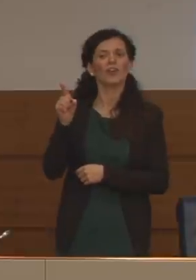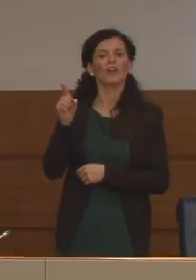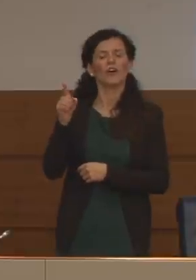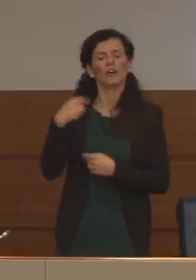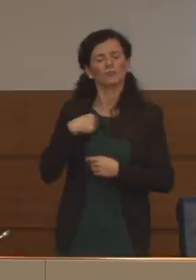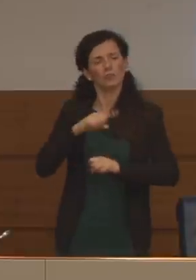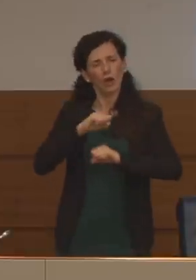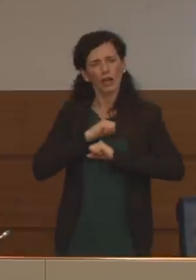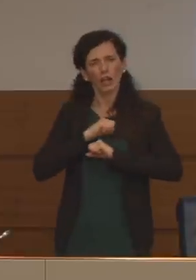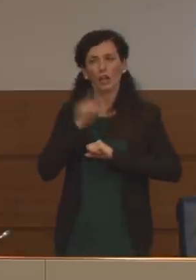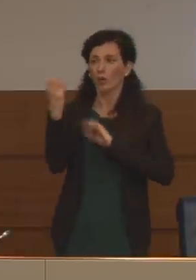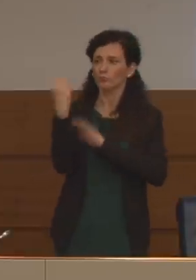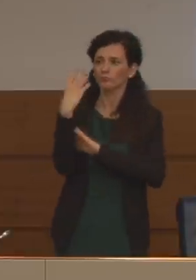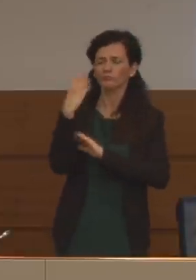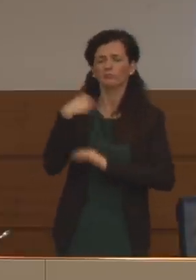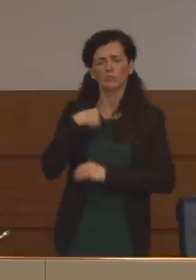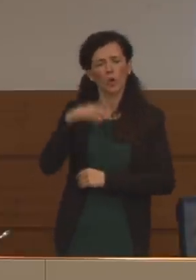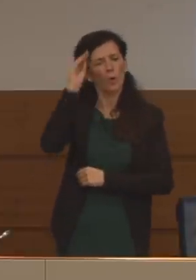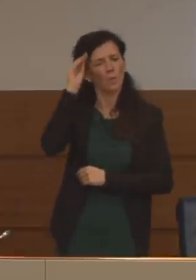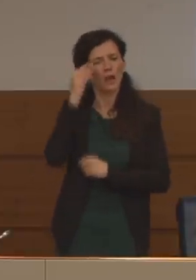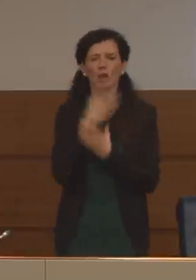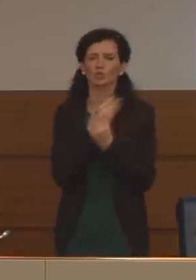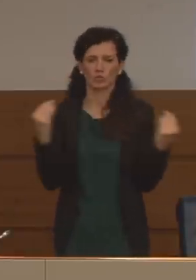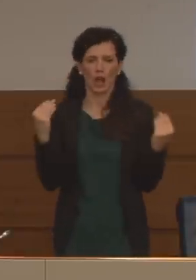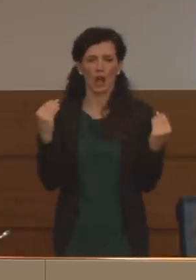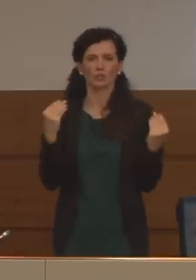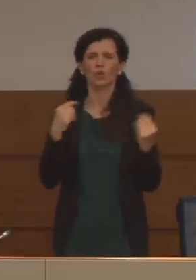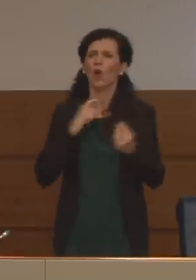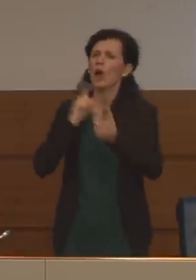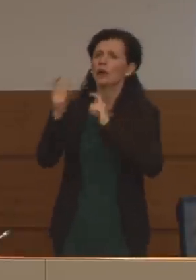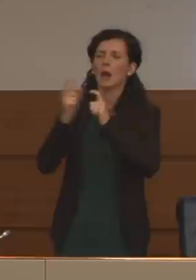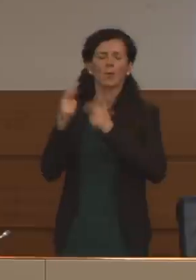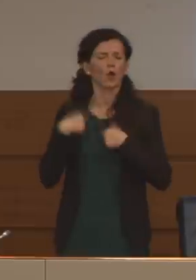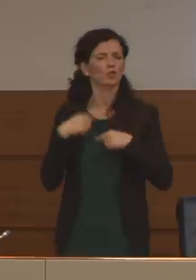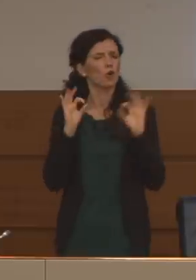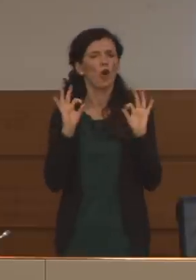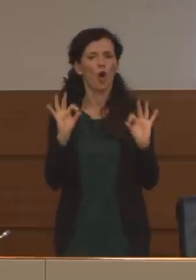molto da lui quindi il mio rapporto è ottimo, con Bertolaso ci siamo sempre